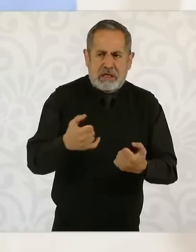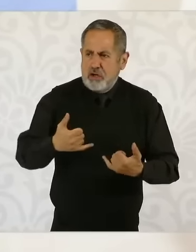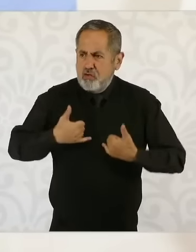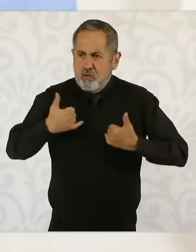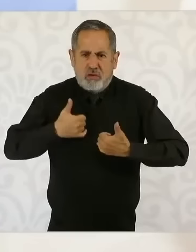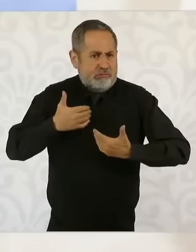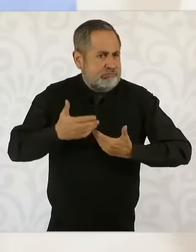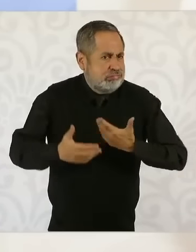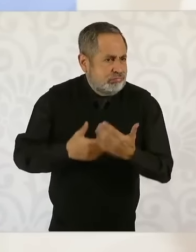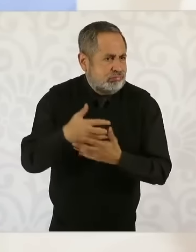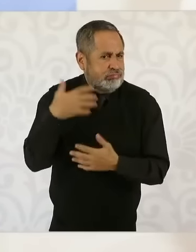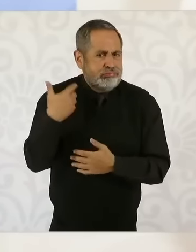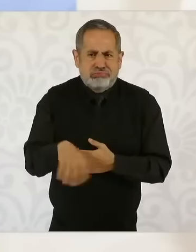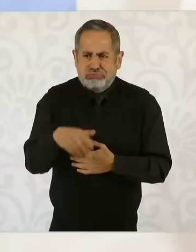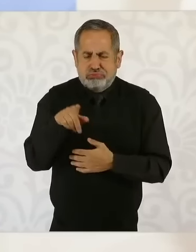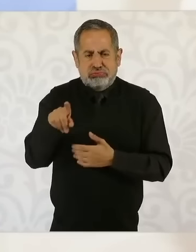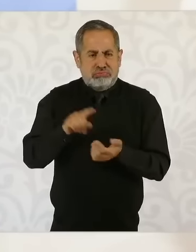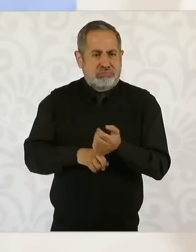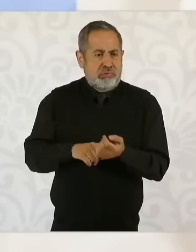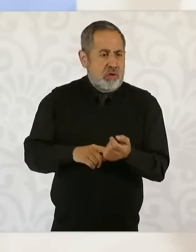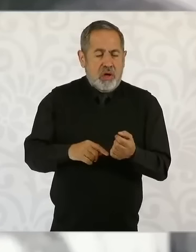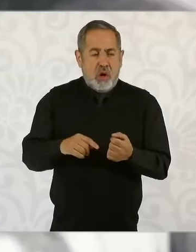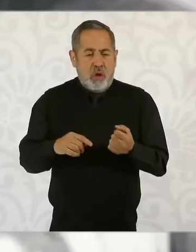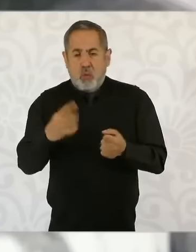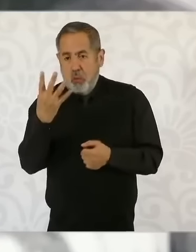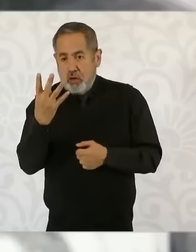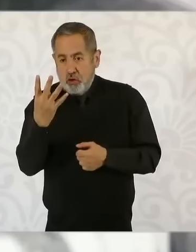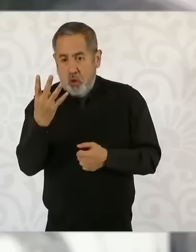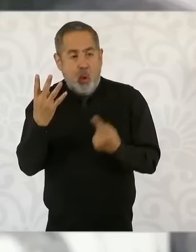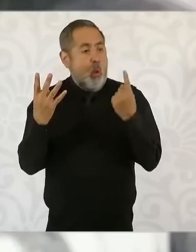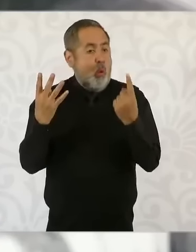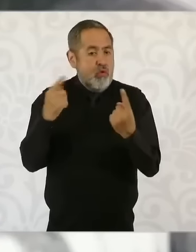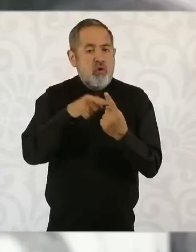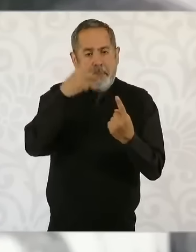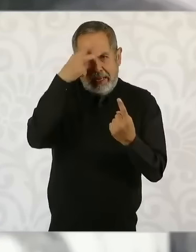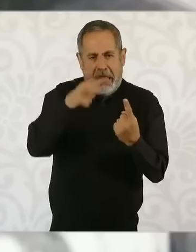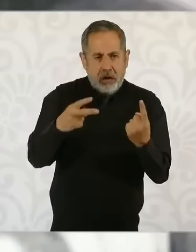hablé al principio que es una de cuatro americanos en en el país de estados unidos adelante con la